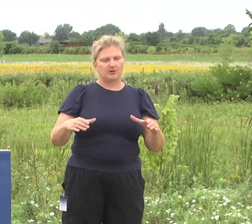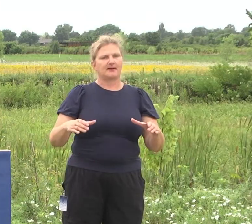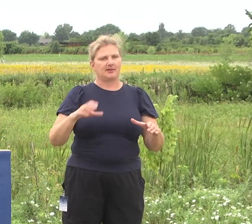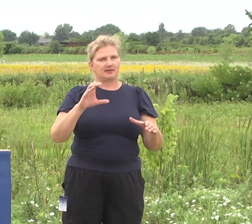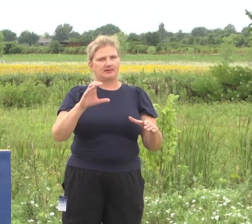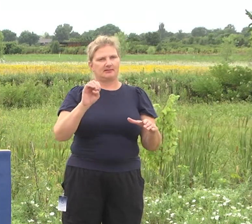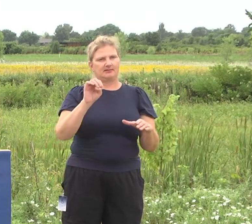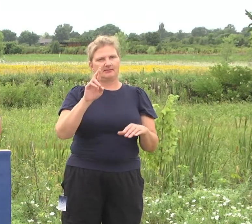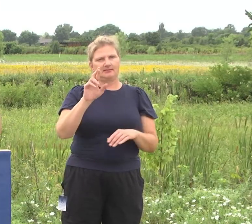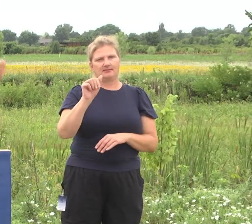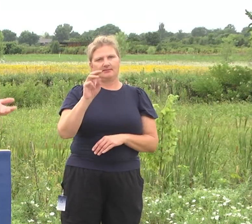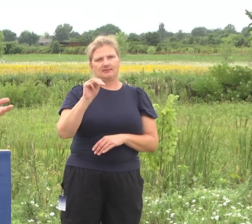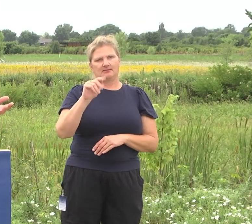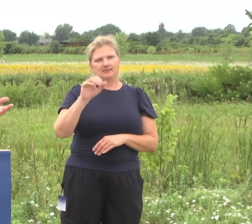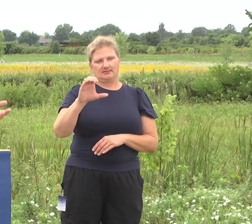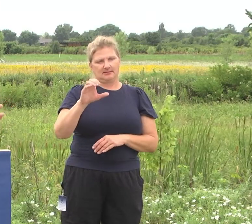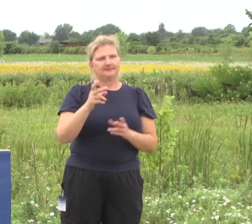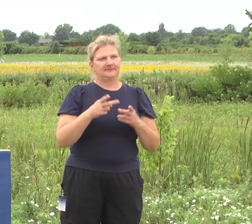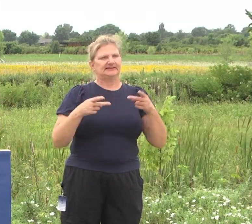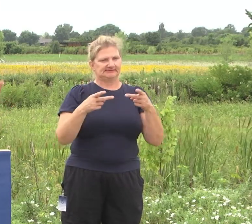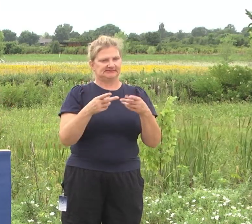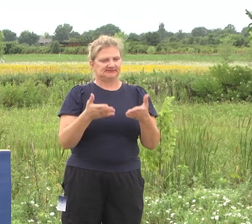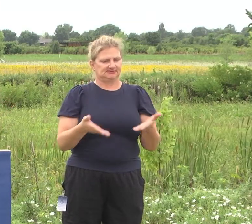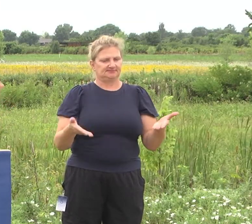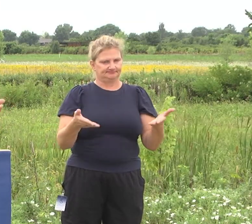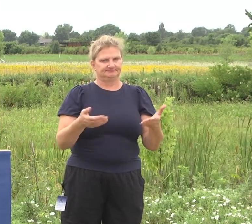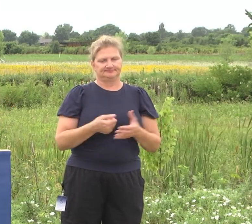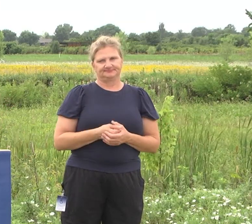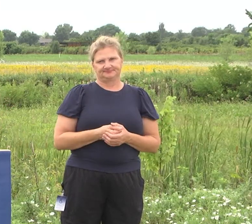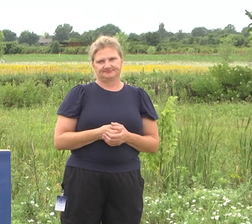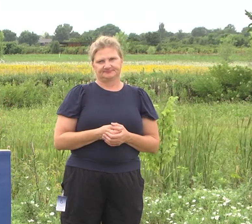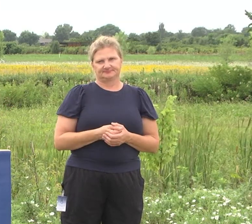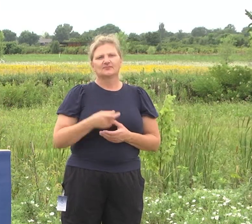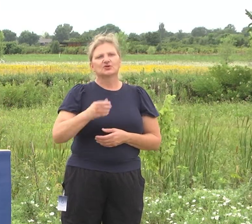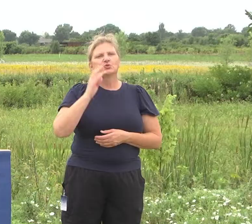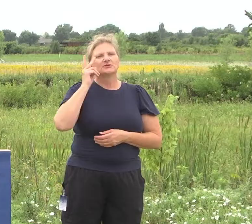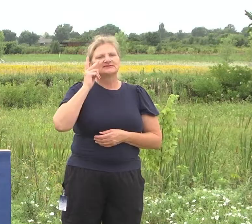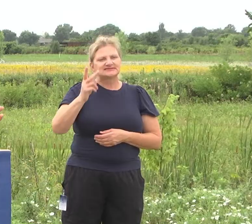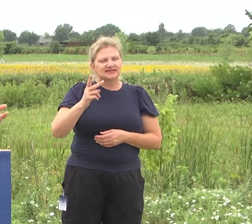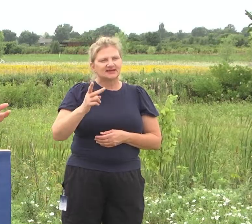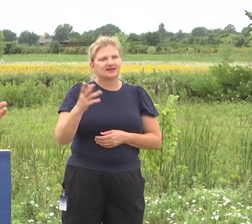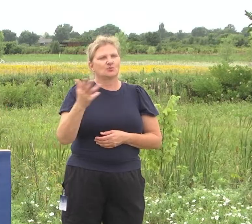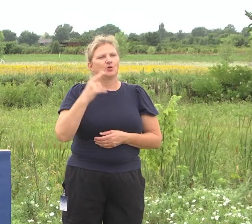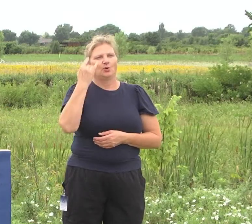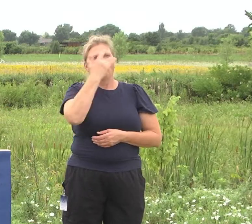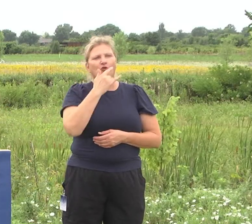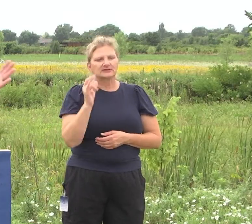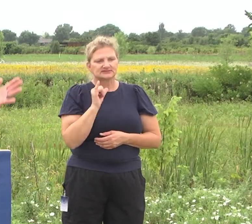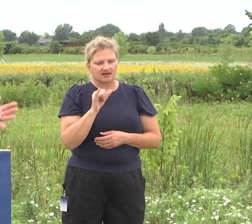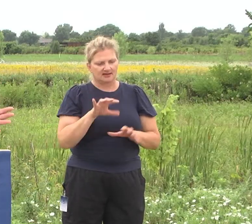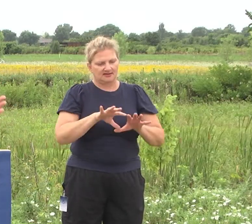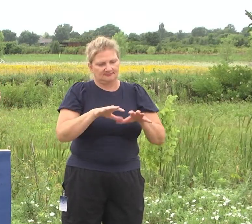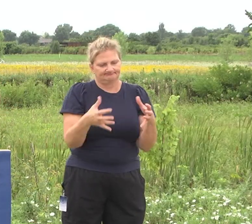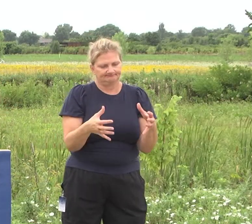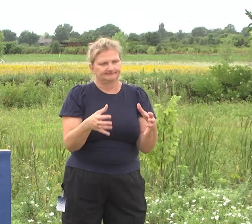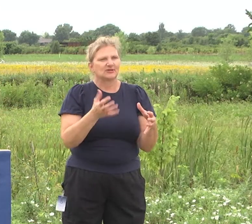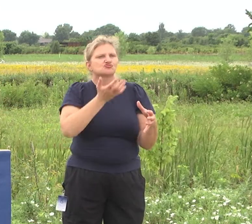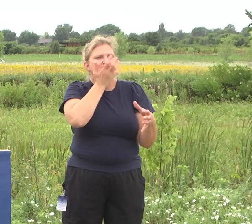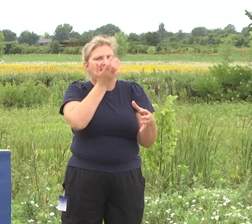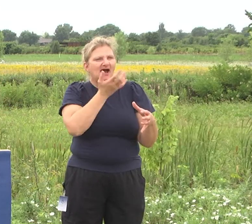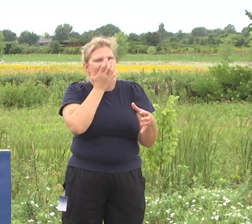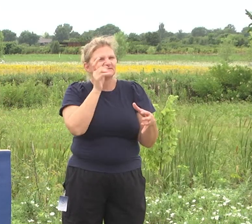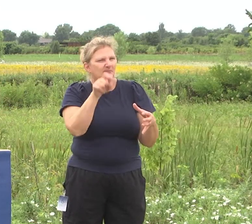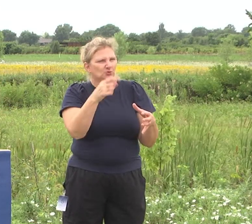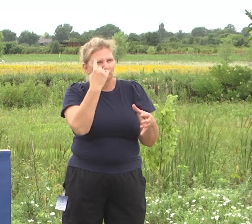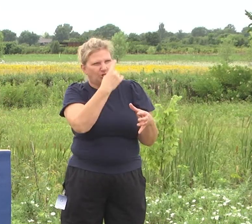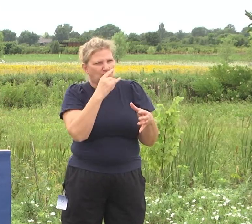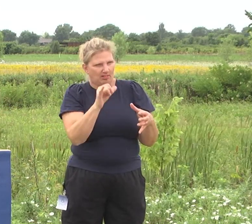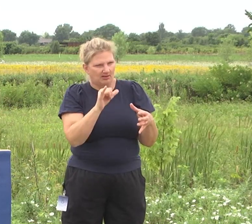De todo reunido en estos grupos ásperos, el título del proyecto...